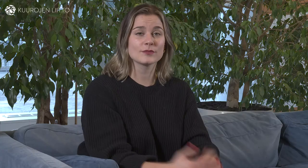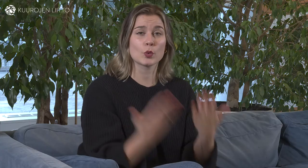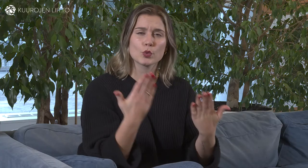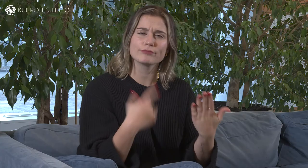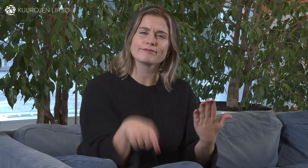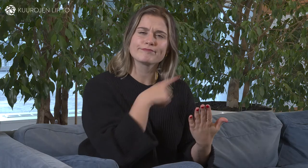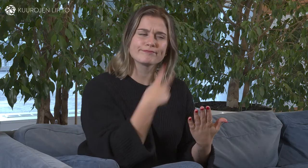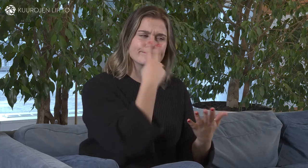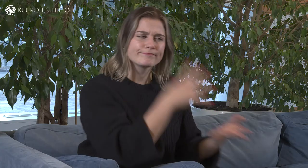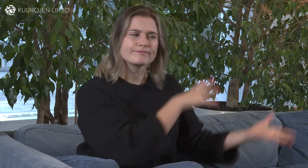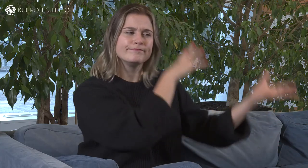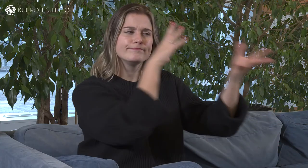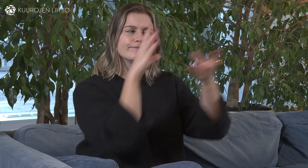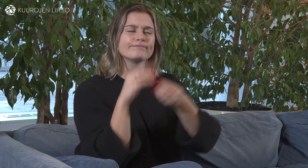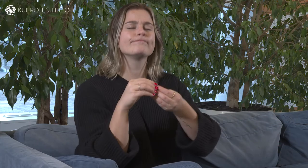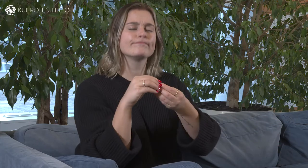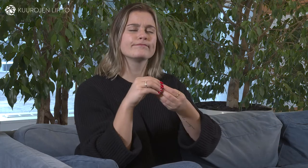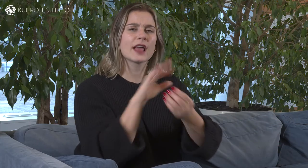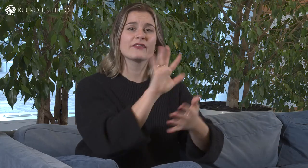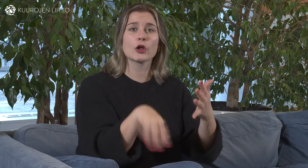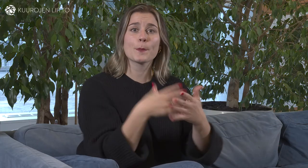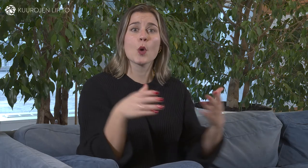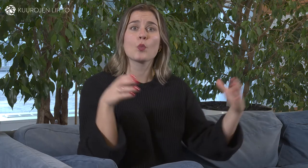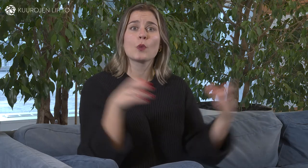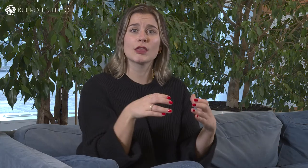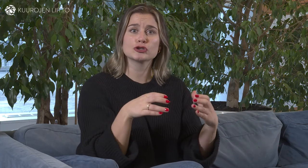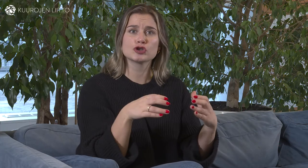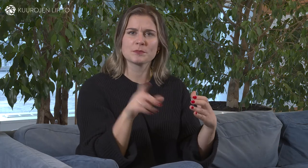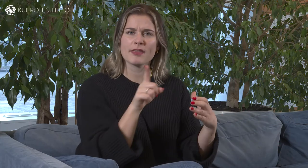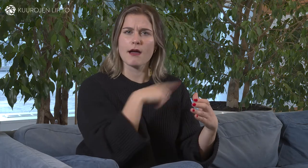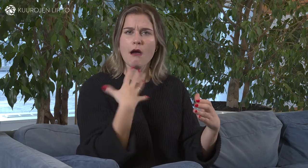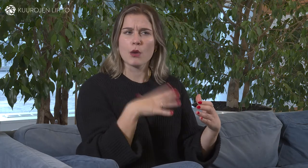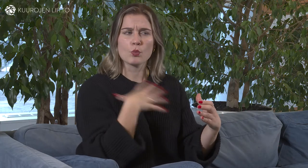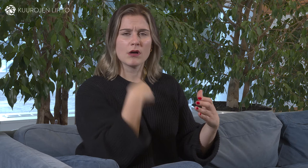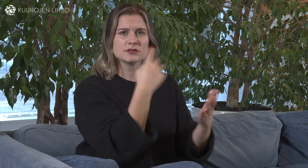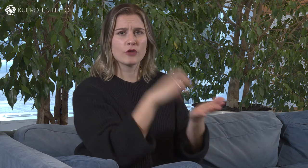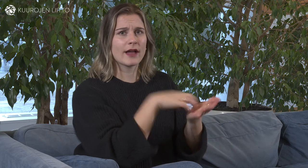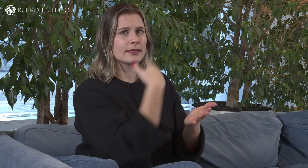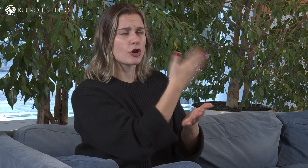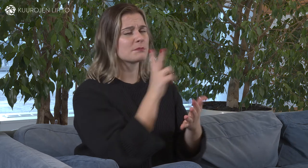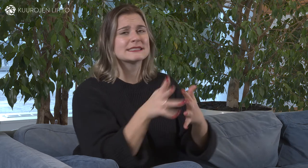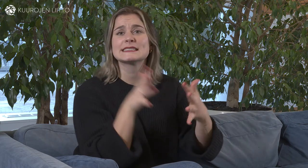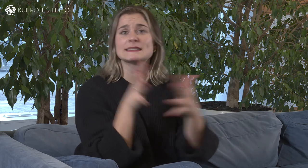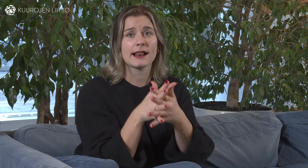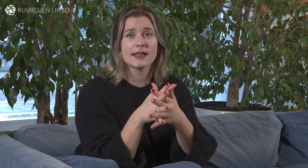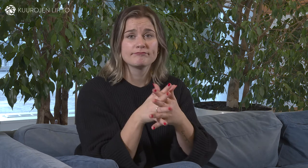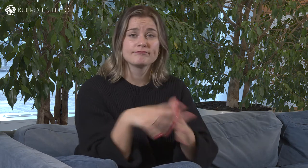Meidän viittomakielisten yhteisön viesti valtiolle on selvä: